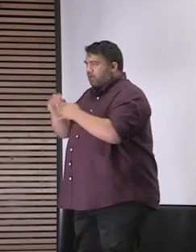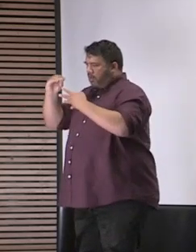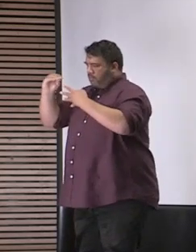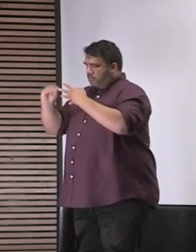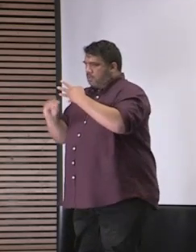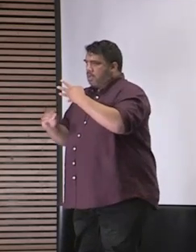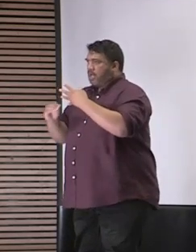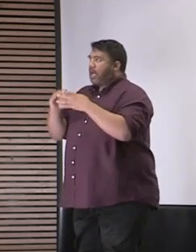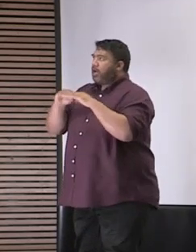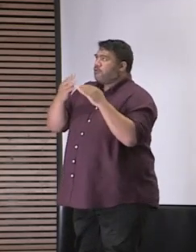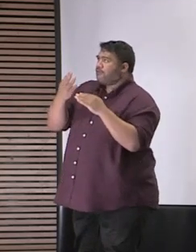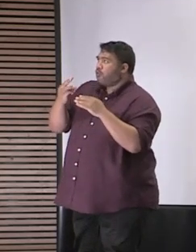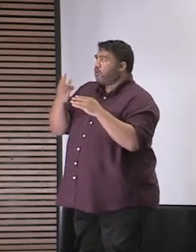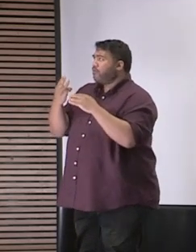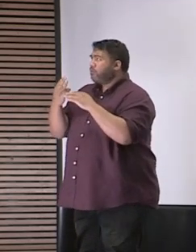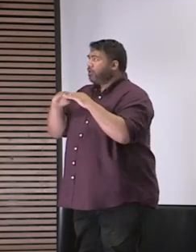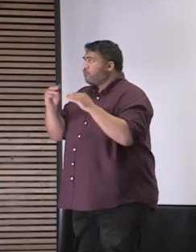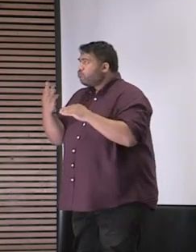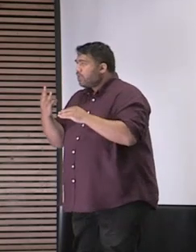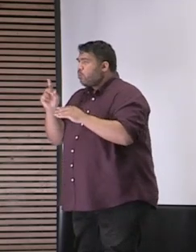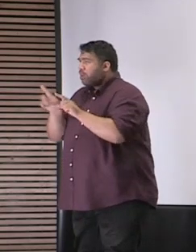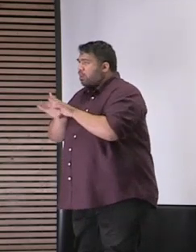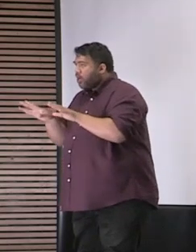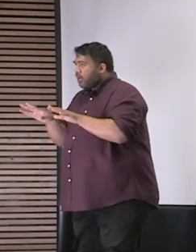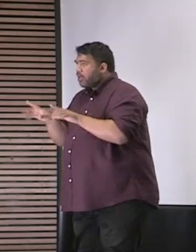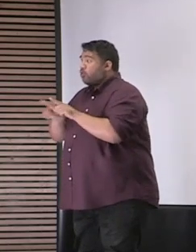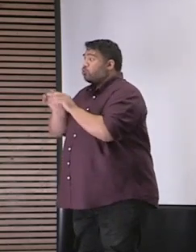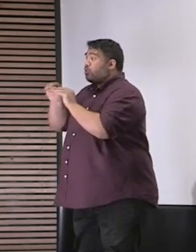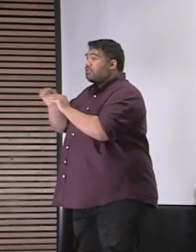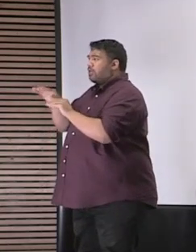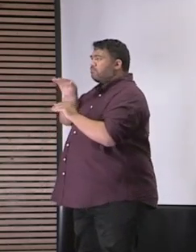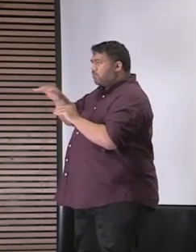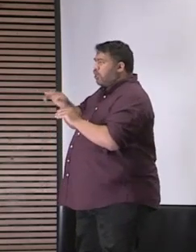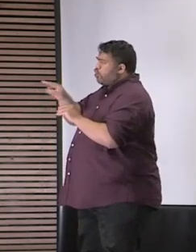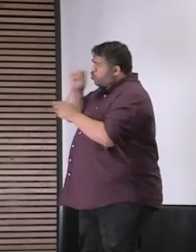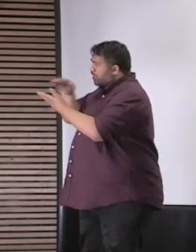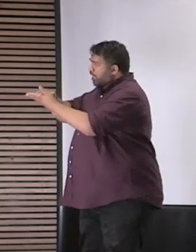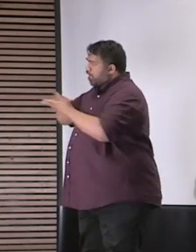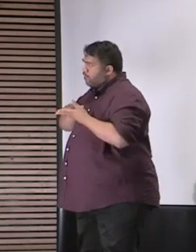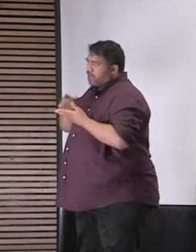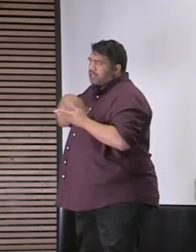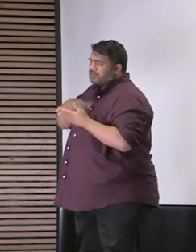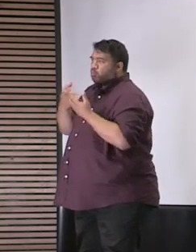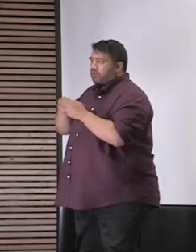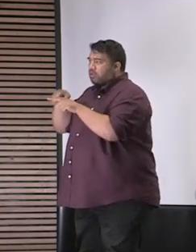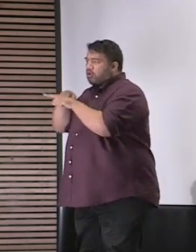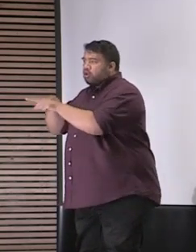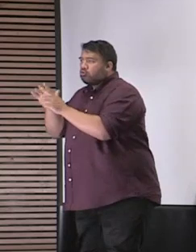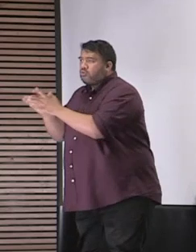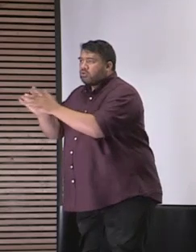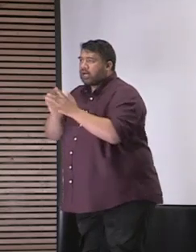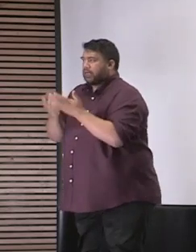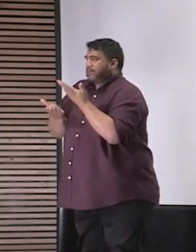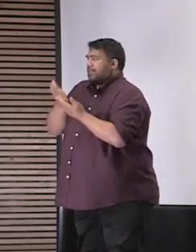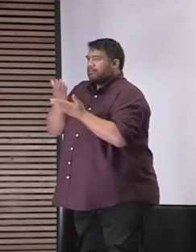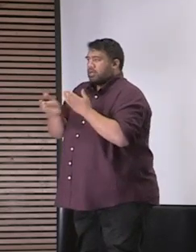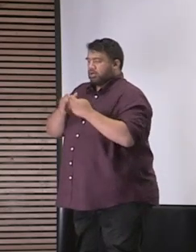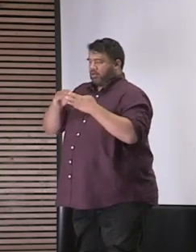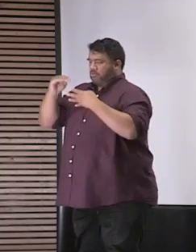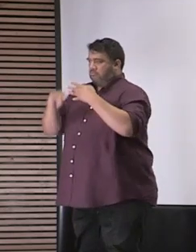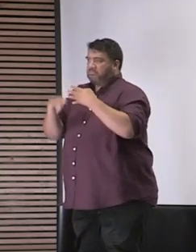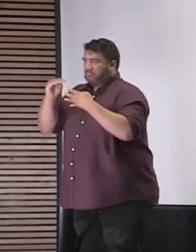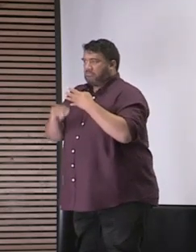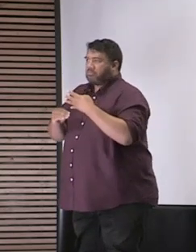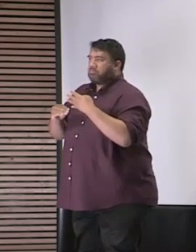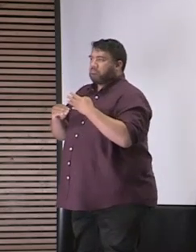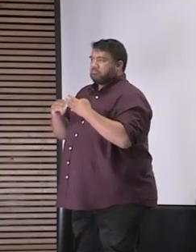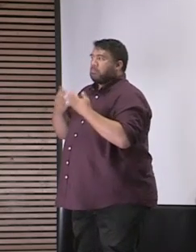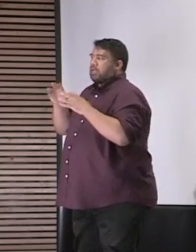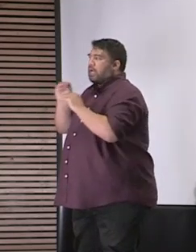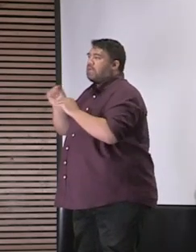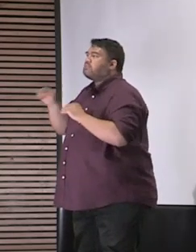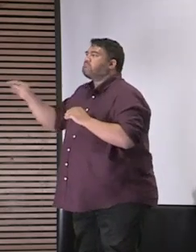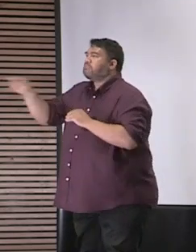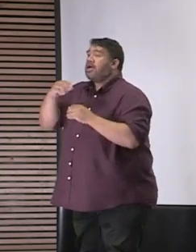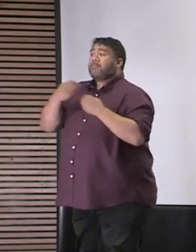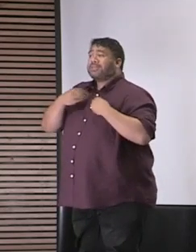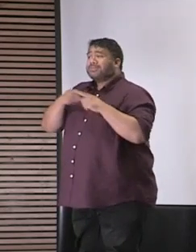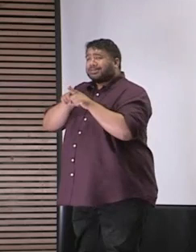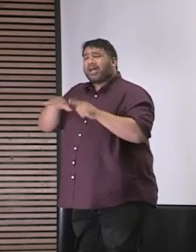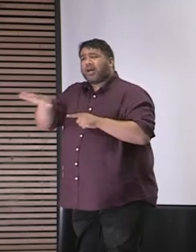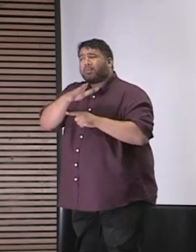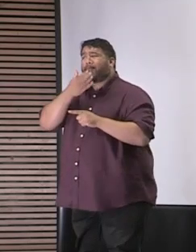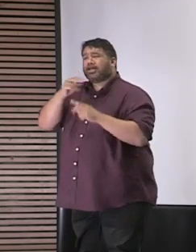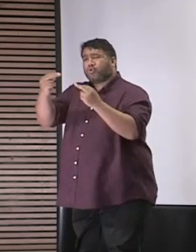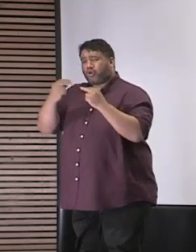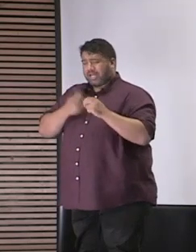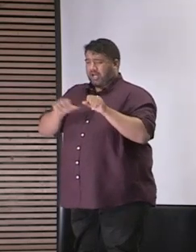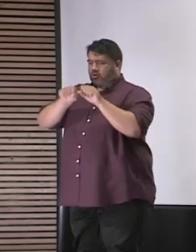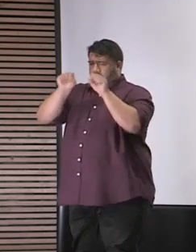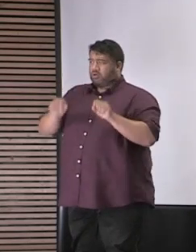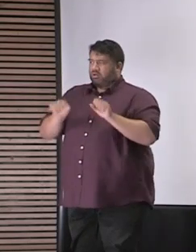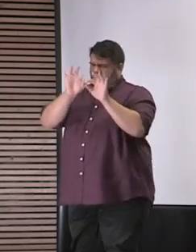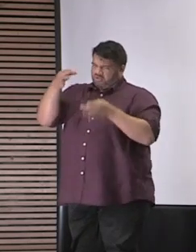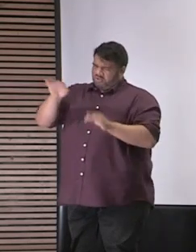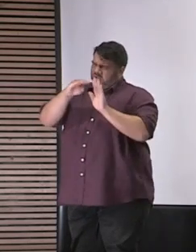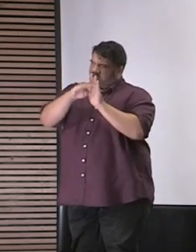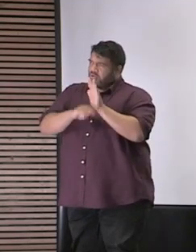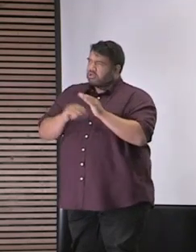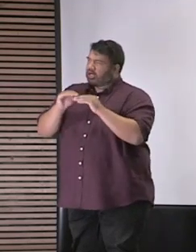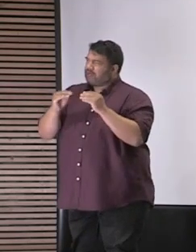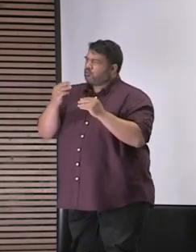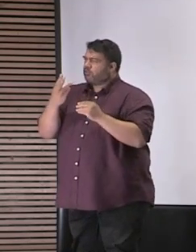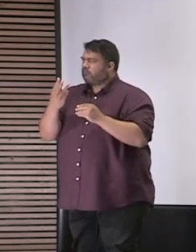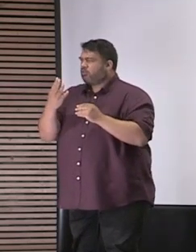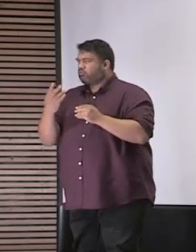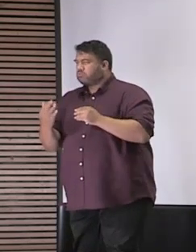que tiene un papel que